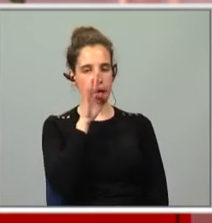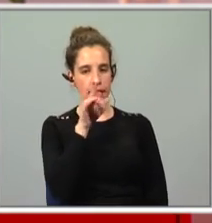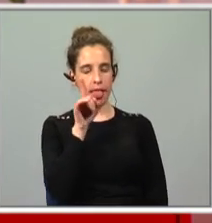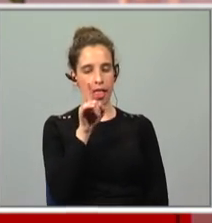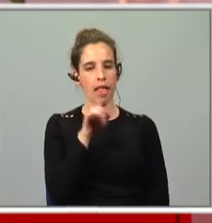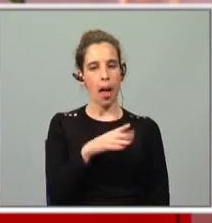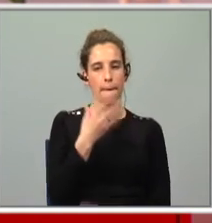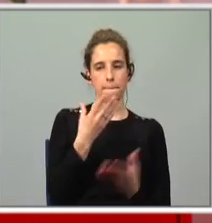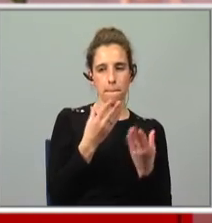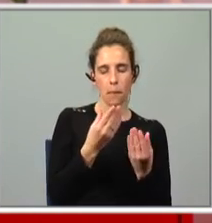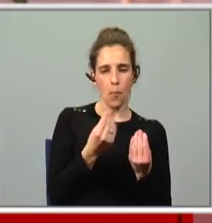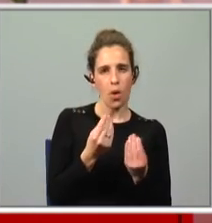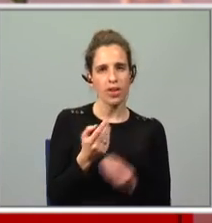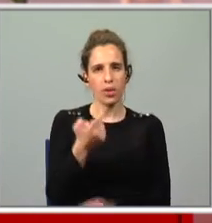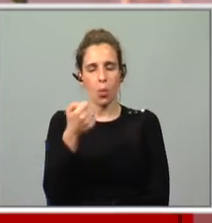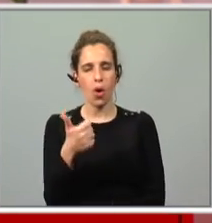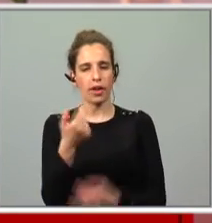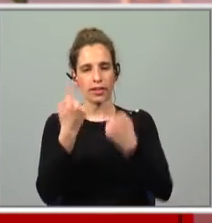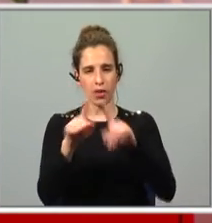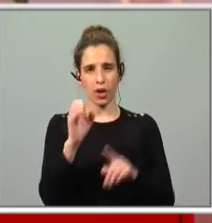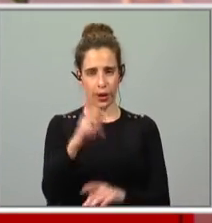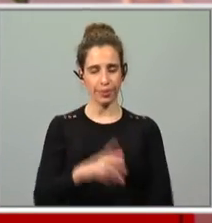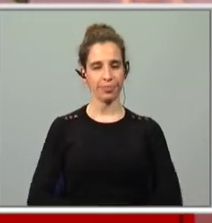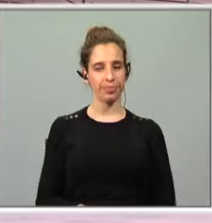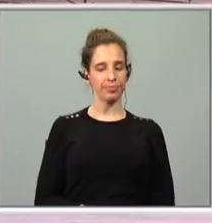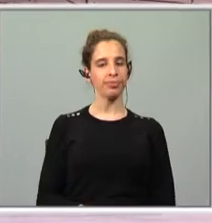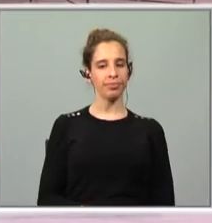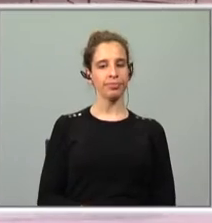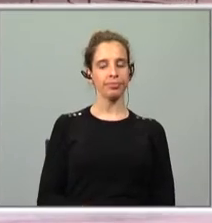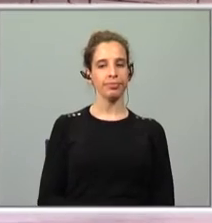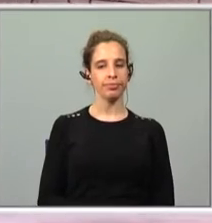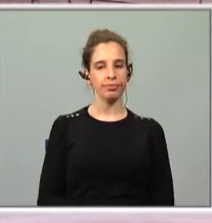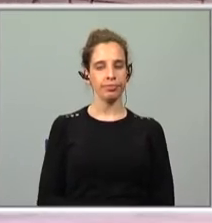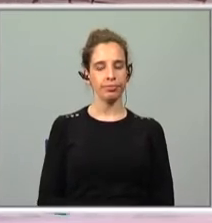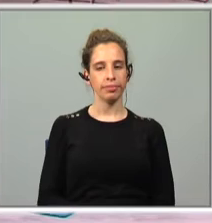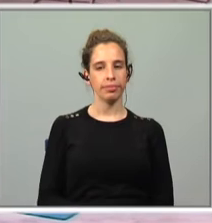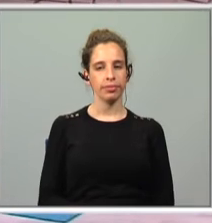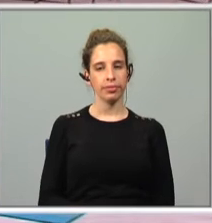muitas ou poucas diferenças Pode ser então vamos lá 許多或很少的差異可能是所以我們走吧